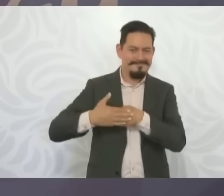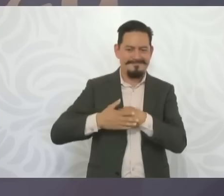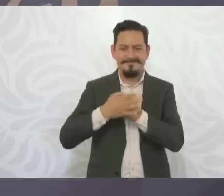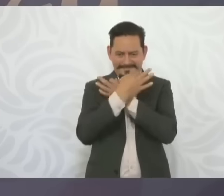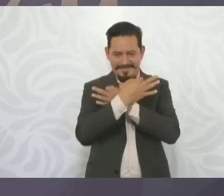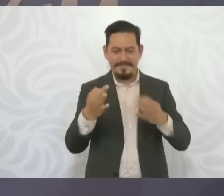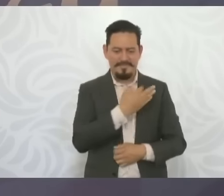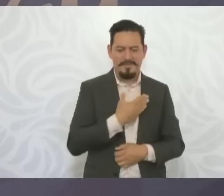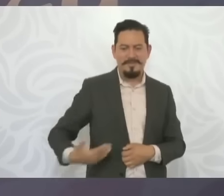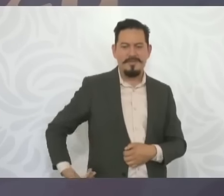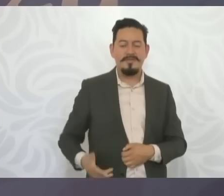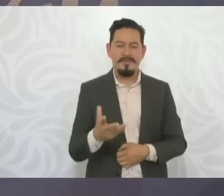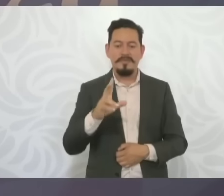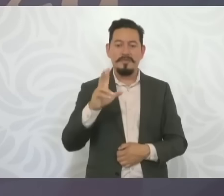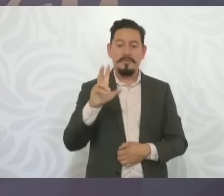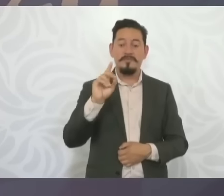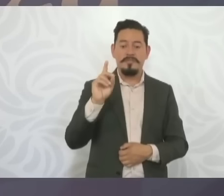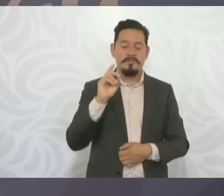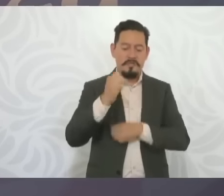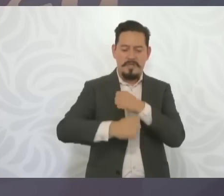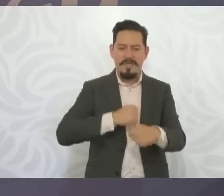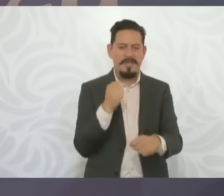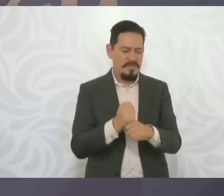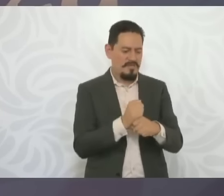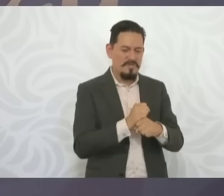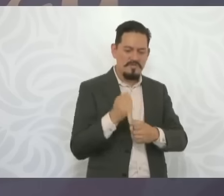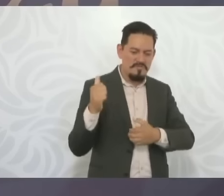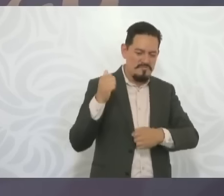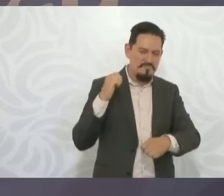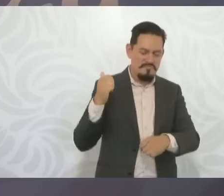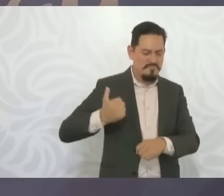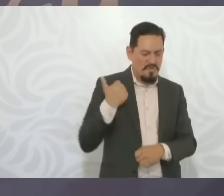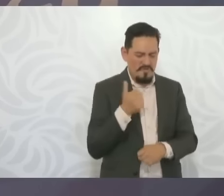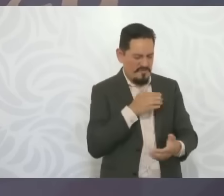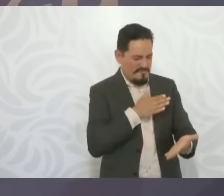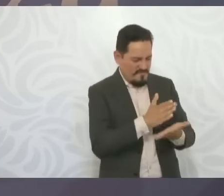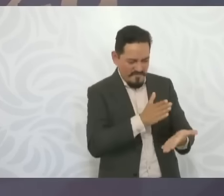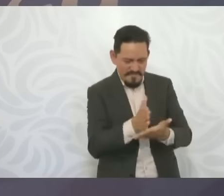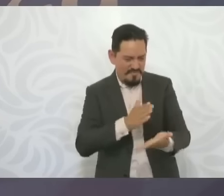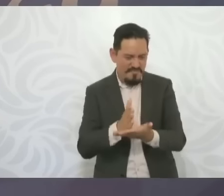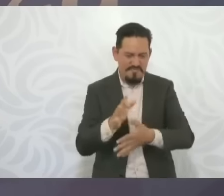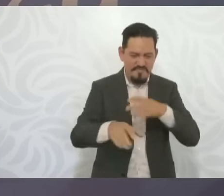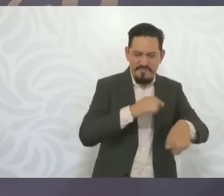30 años de atropellos, abusos, in mezquindades, de un grupo de empresas encubiertas como impulsores